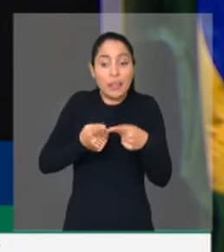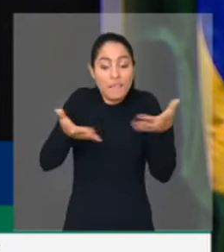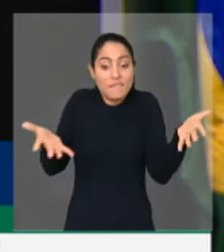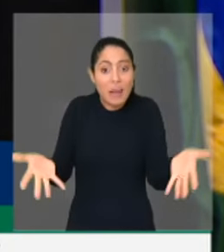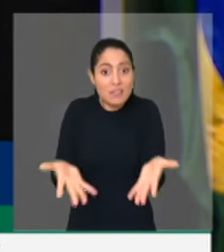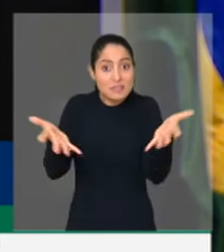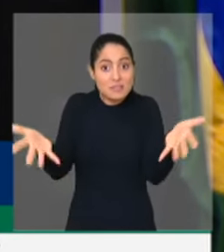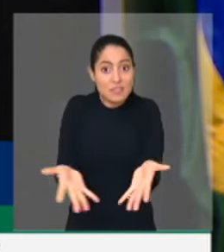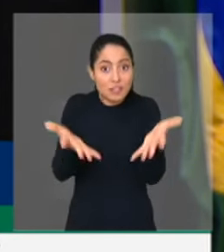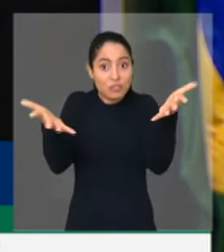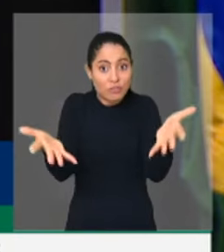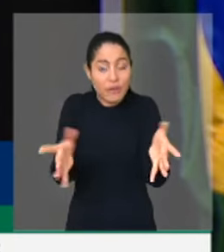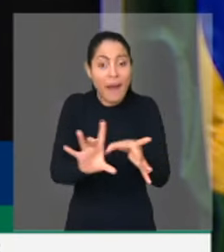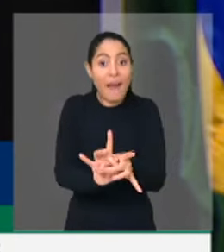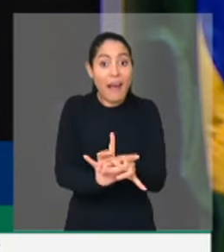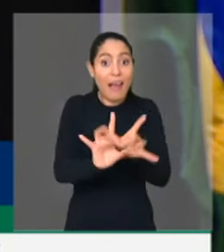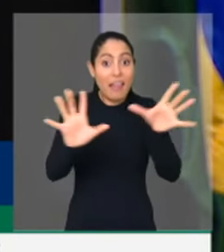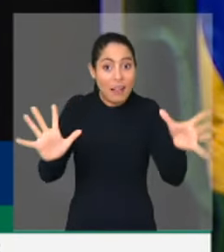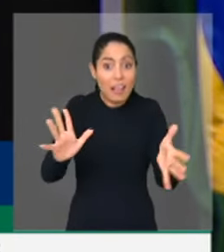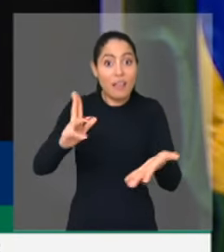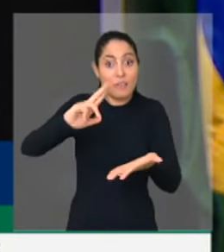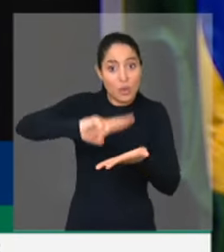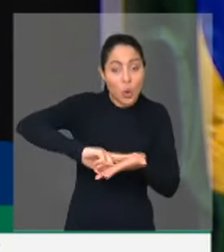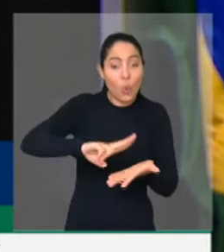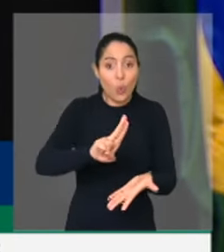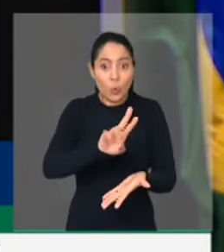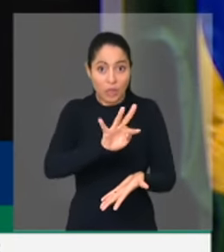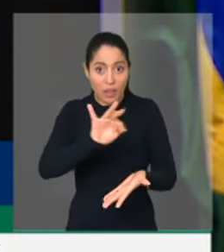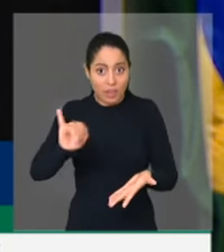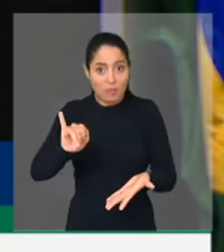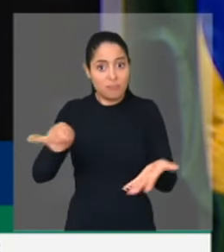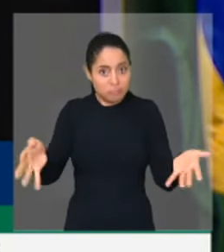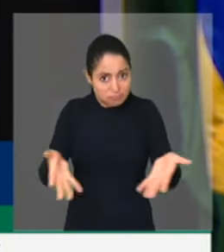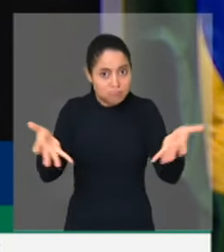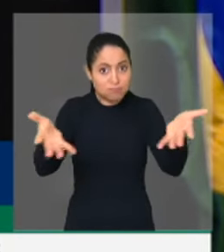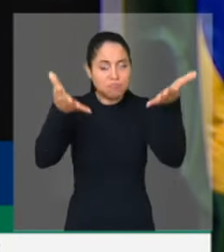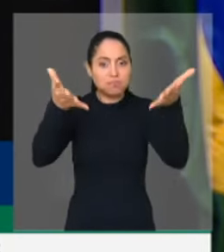INTENSIVA. TRATA-SE, PORTANTO, DE PROPOSIÇÃO IMPORTANTE E CRUCIAL PARA O MOMENTO DE CRISE SANITÁRIA QUE SE